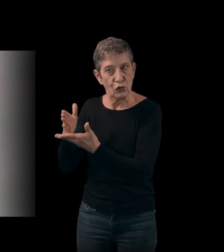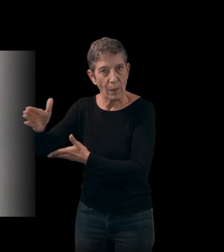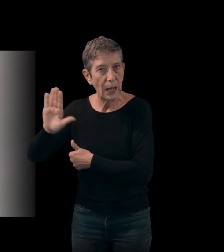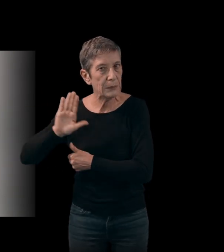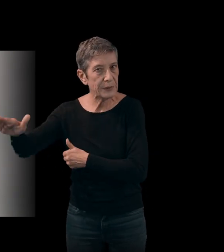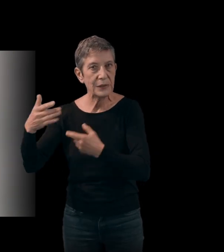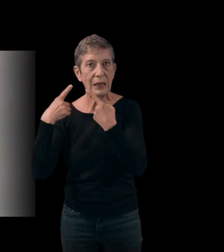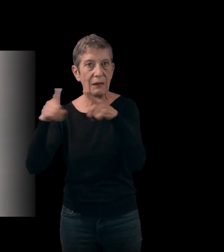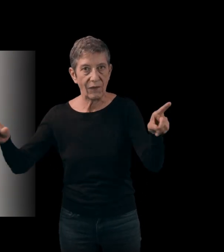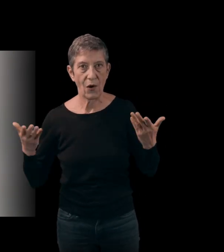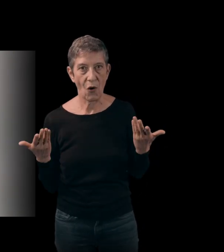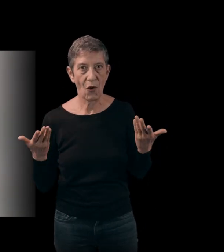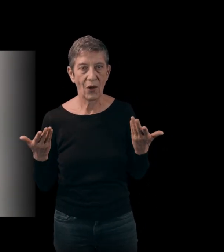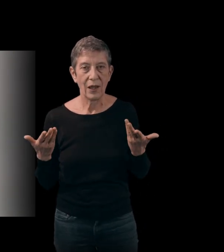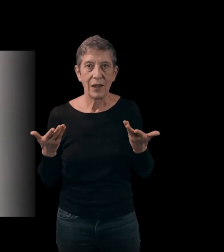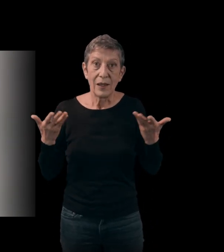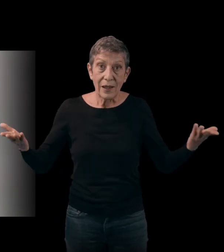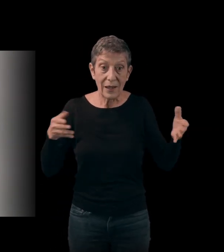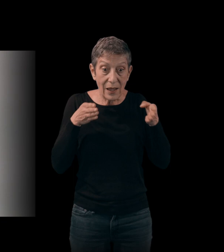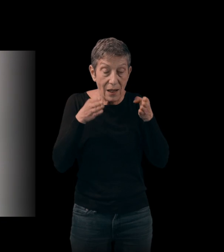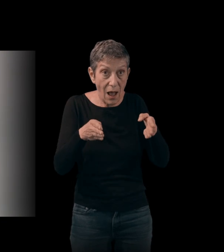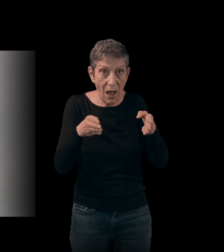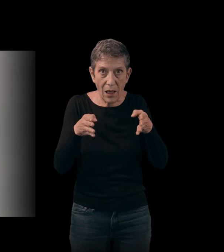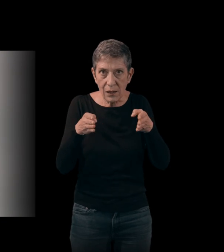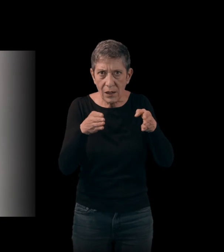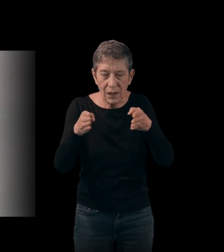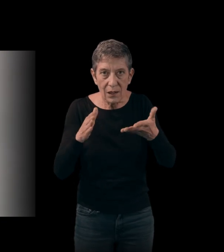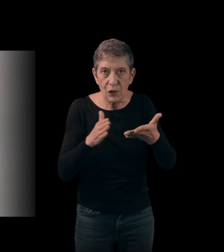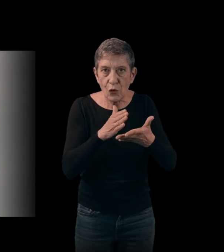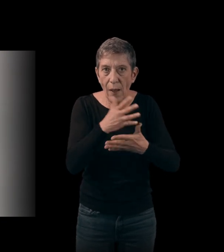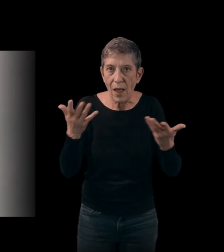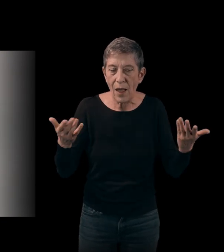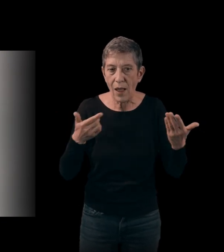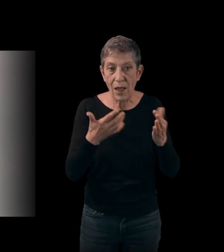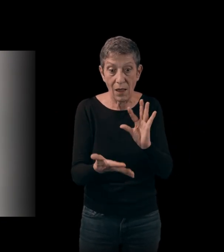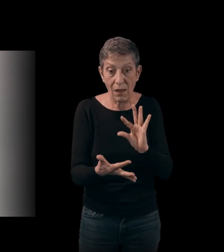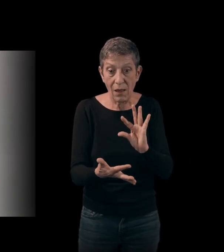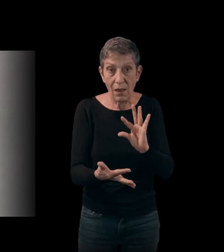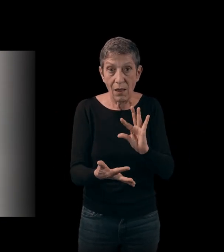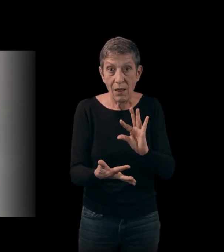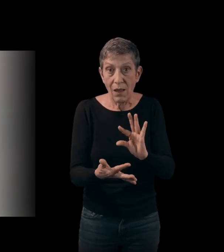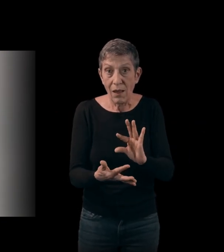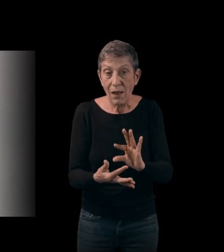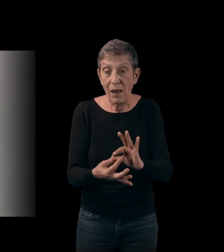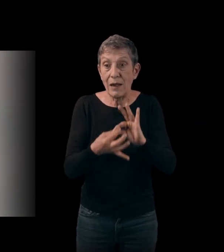Mais c'est un chemin qui est d'une certaine manière beaucoup plus lié aussi à ce qu'on a appris dans les tribus Kanaks, puisqu'on a